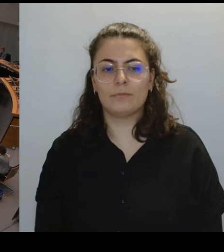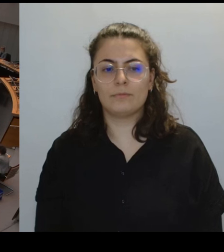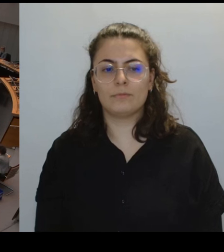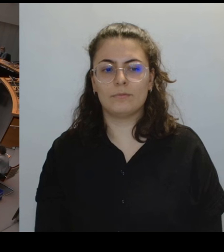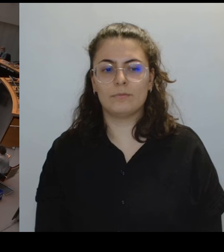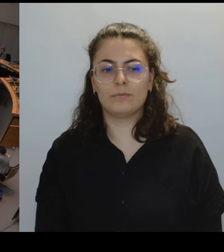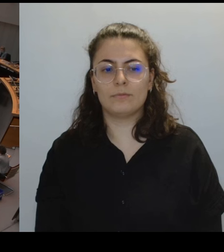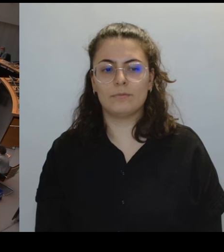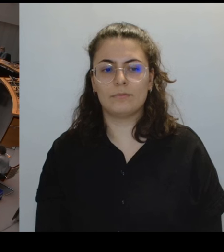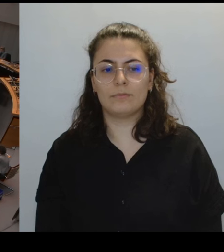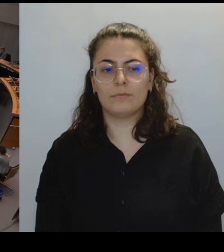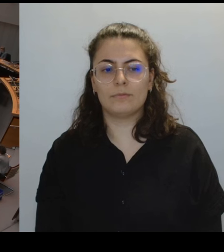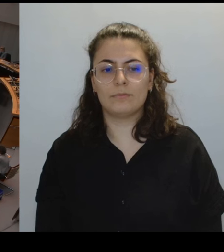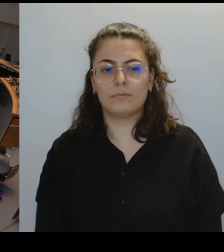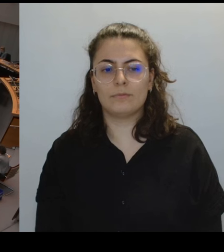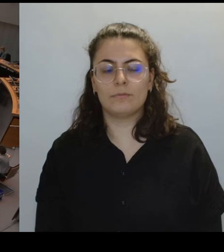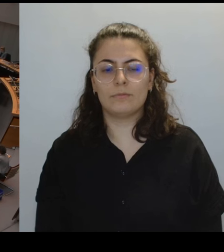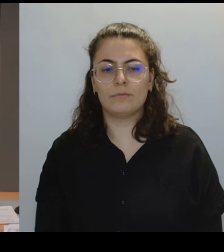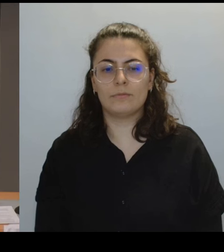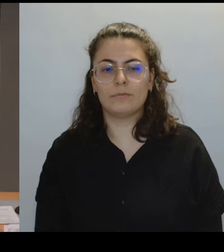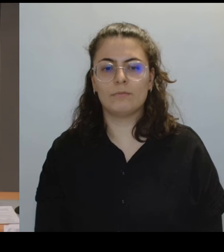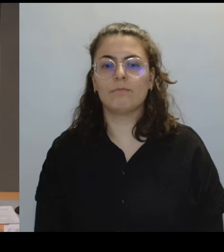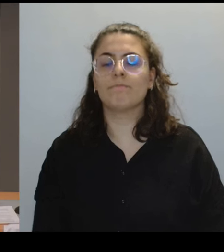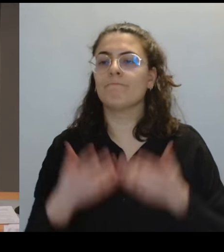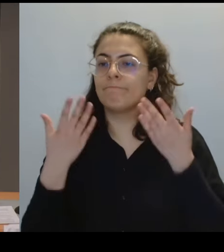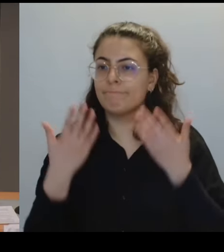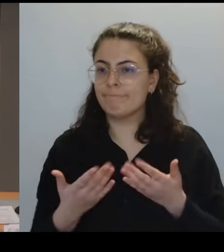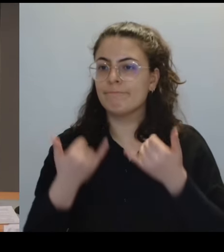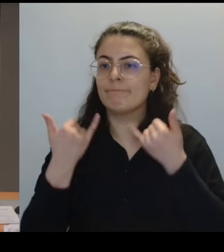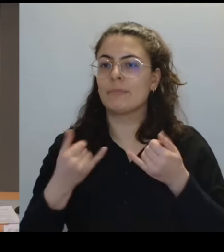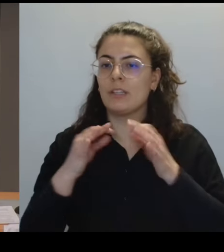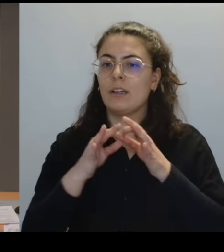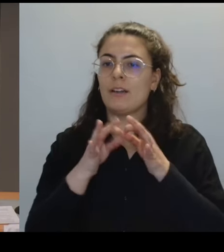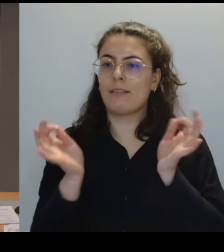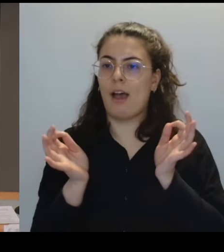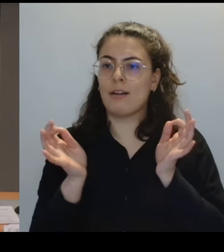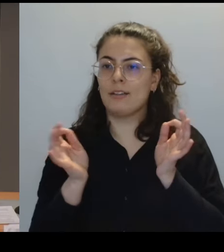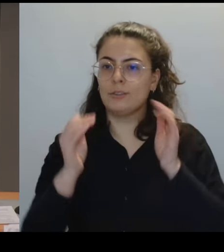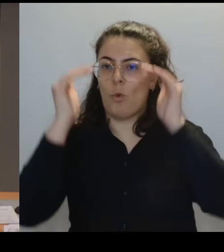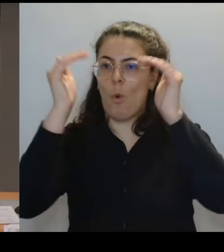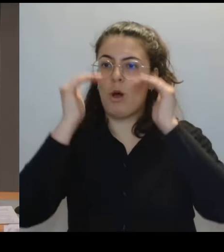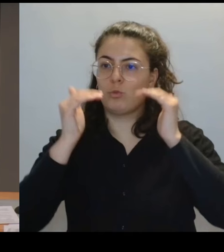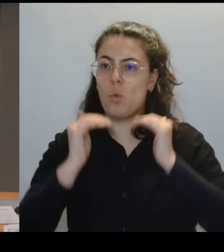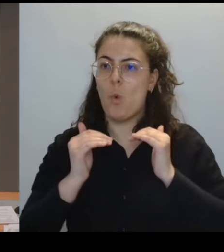Dann fahre ich nun weiter in der Tagesordnung fort. Und die Tagesordnungspunkte